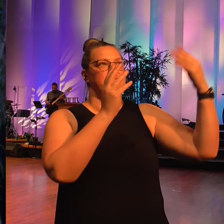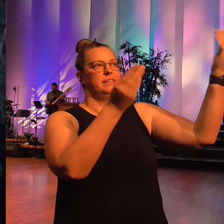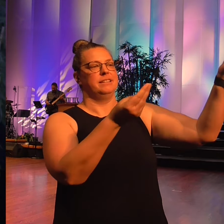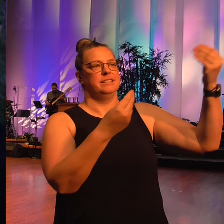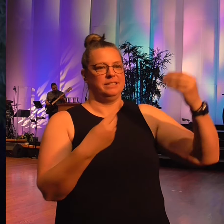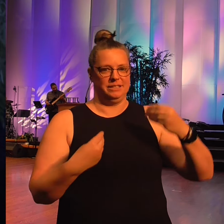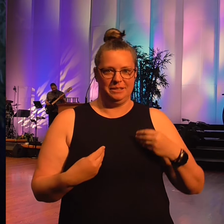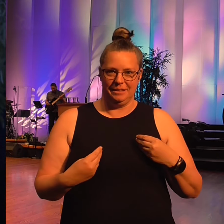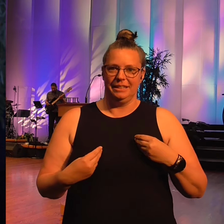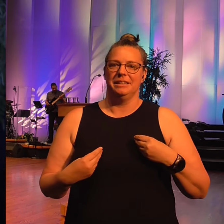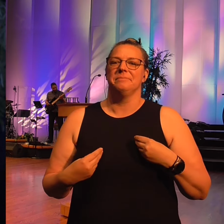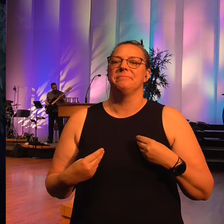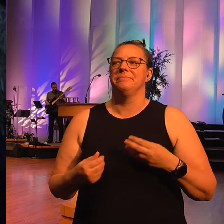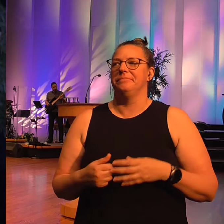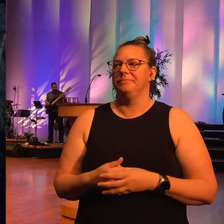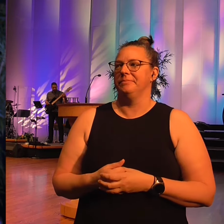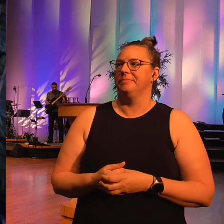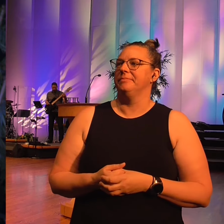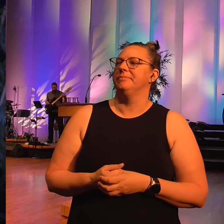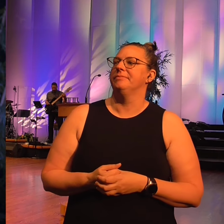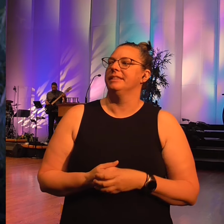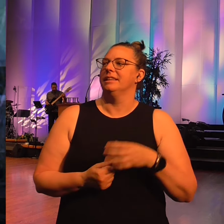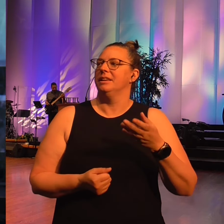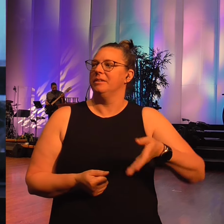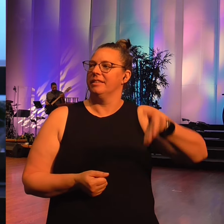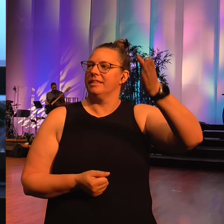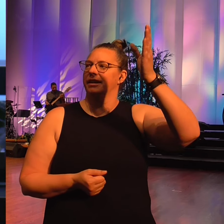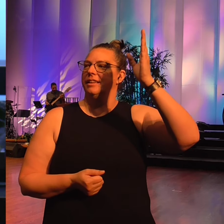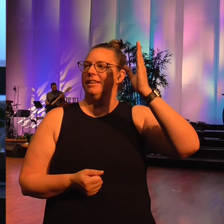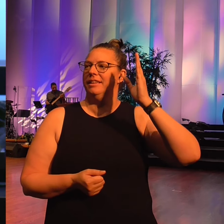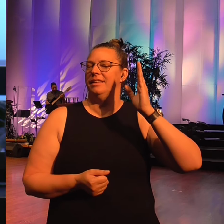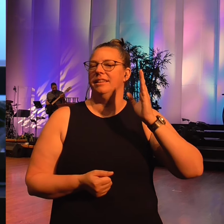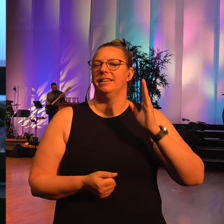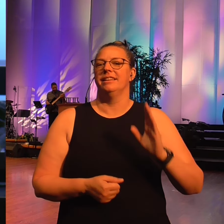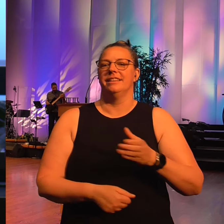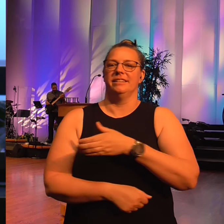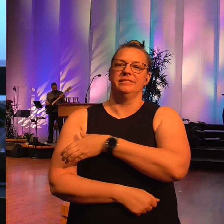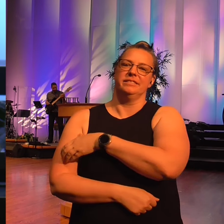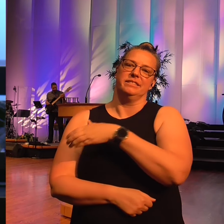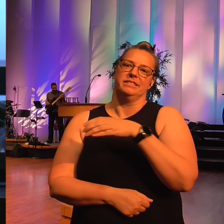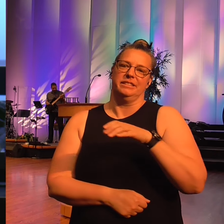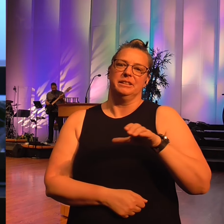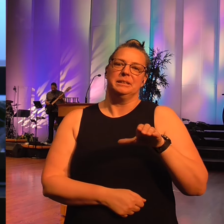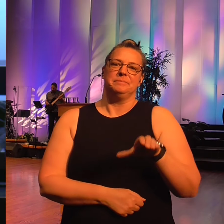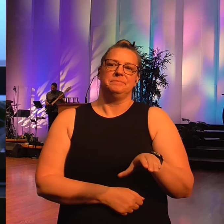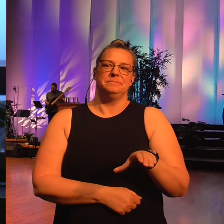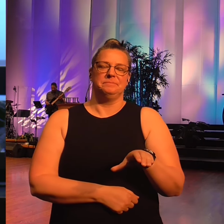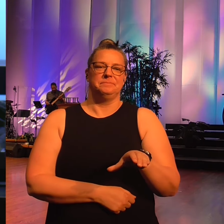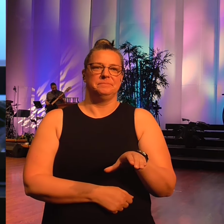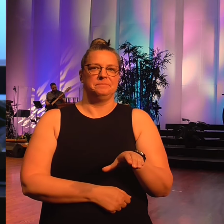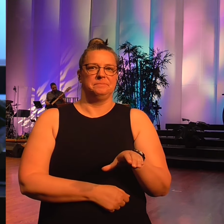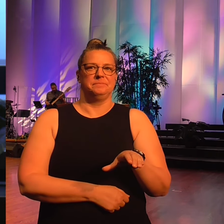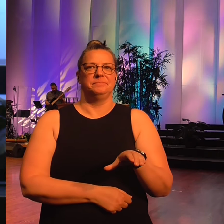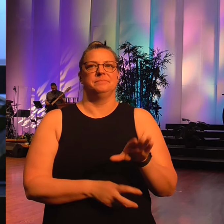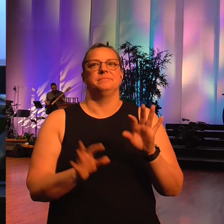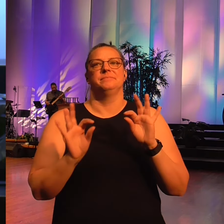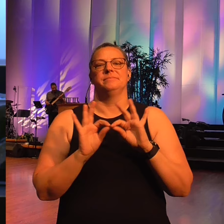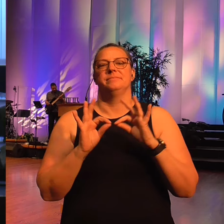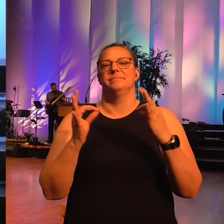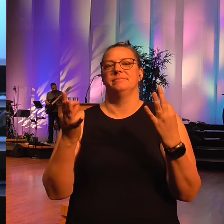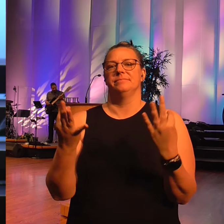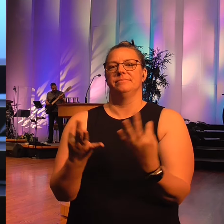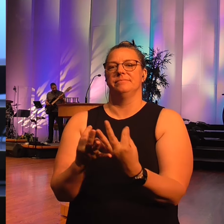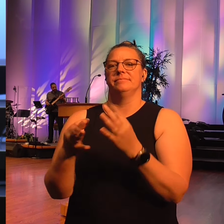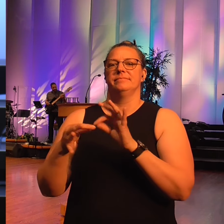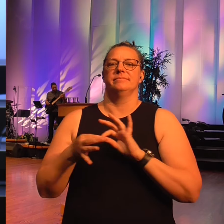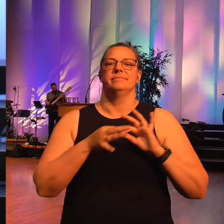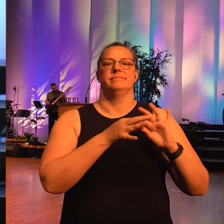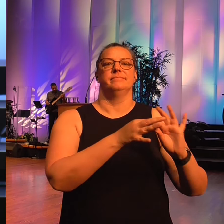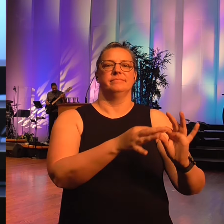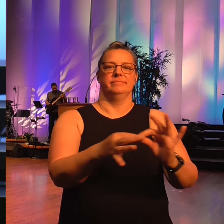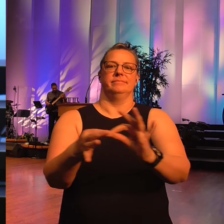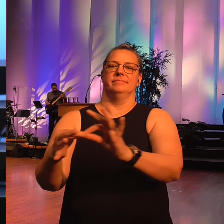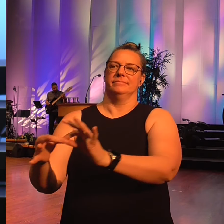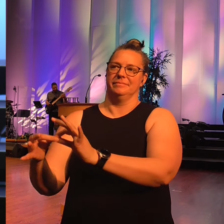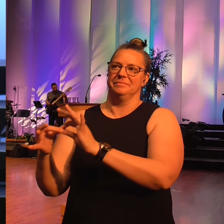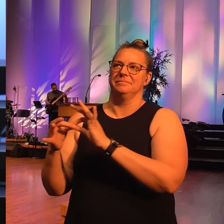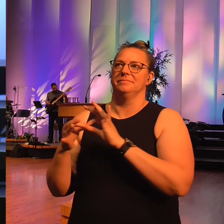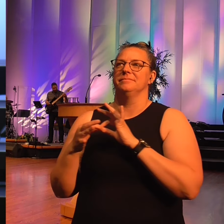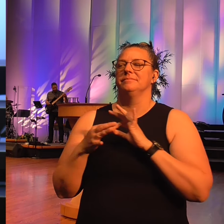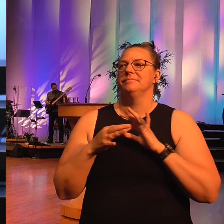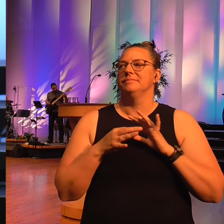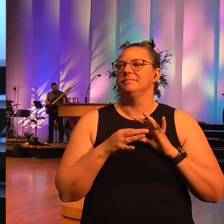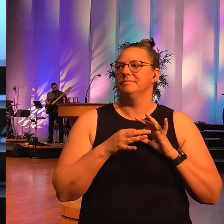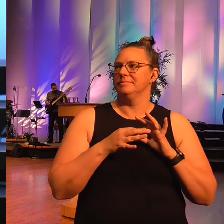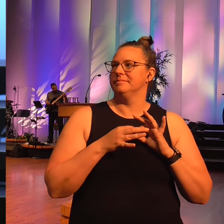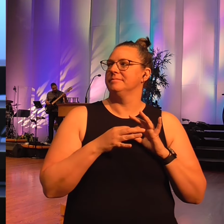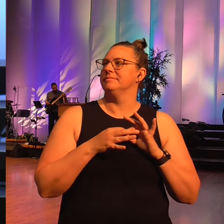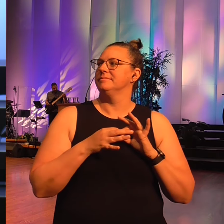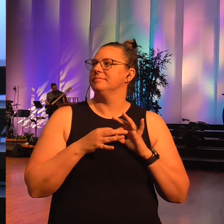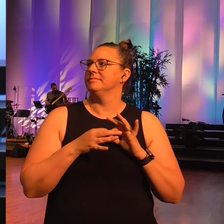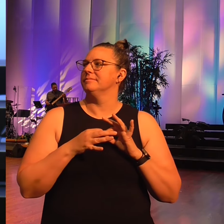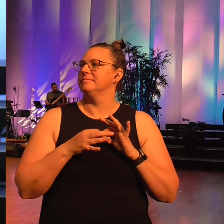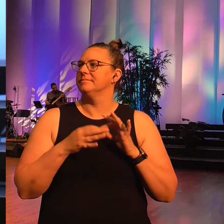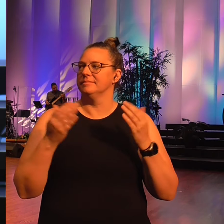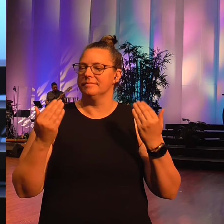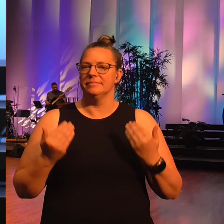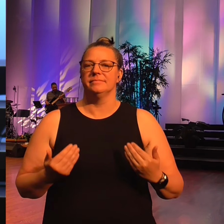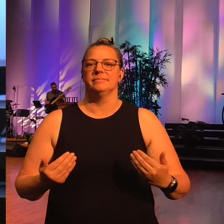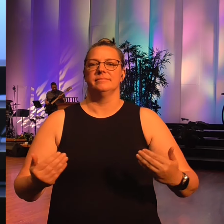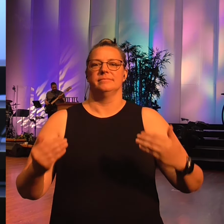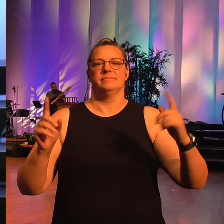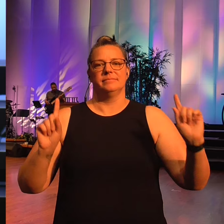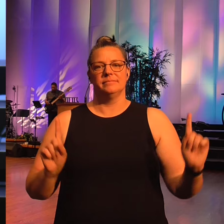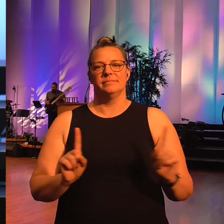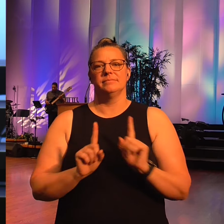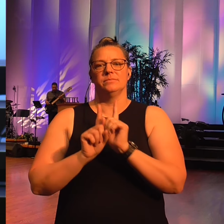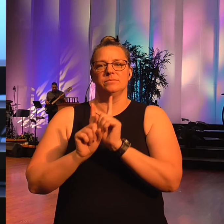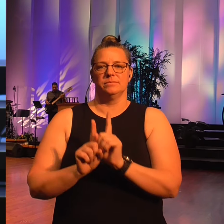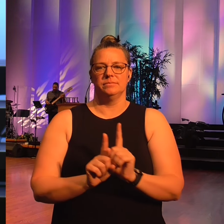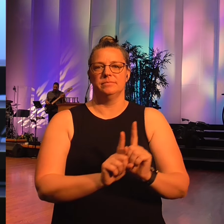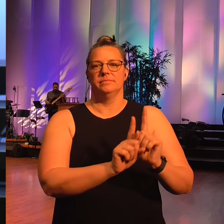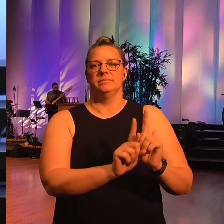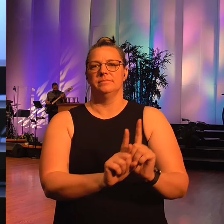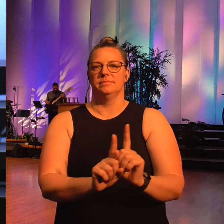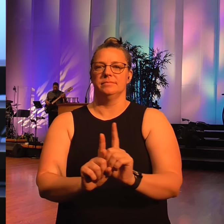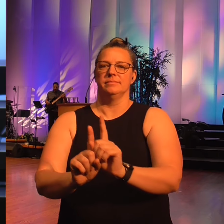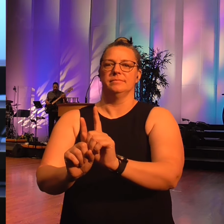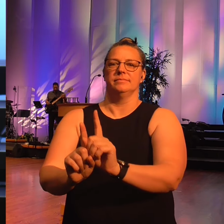estaba destinada a ser con Dios como nuestro fundador Familia, todos nosotros caminemos juntos